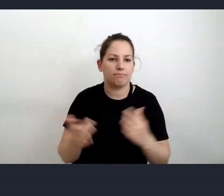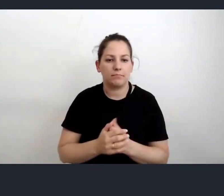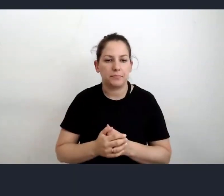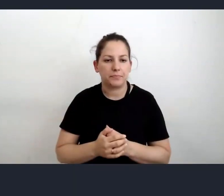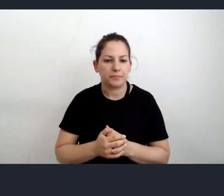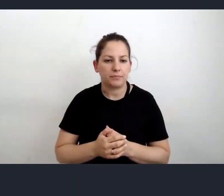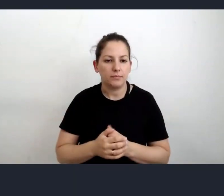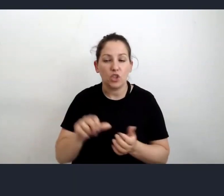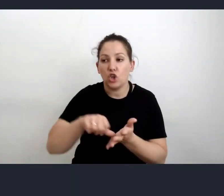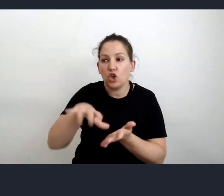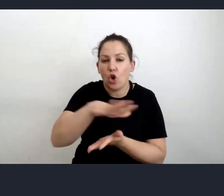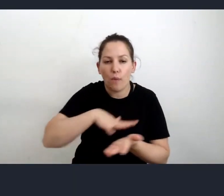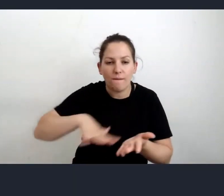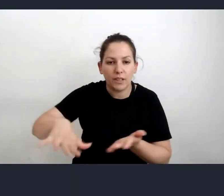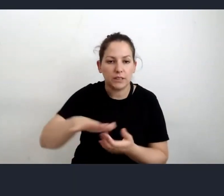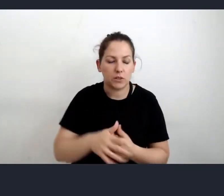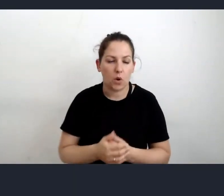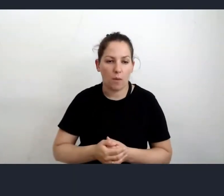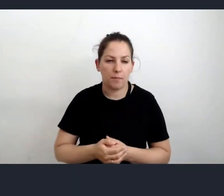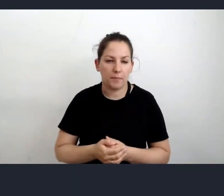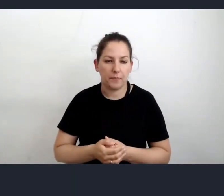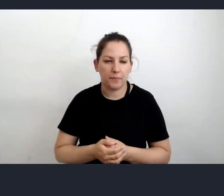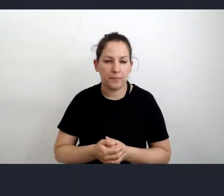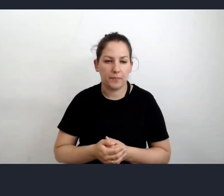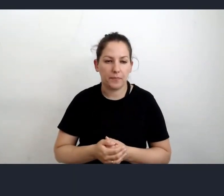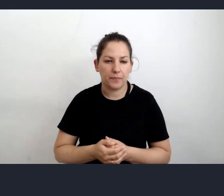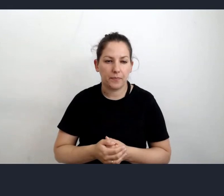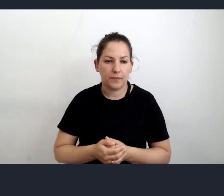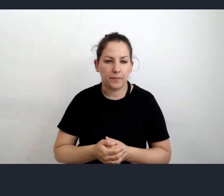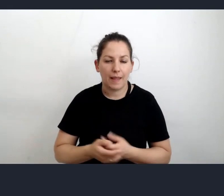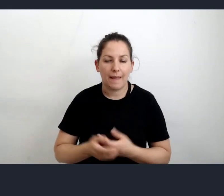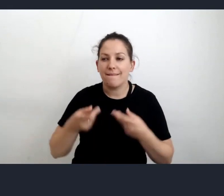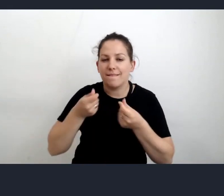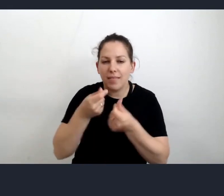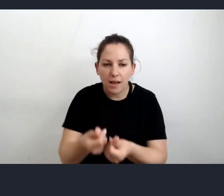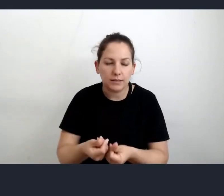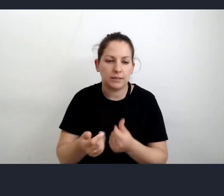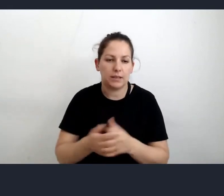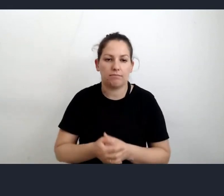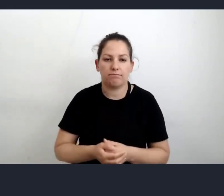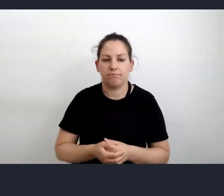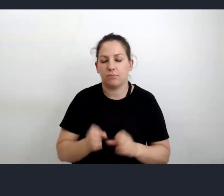środowisko, finanse oczywiście.